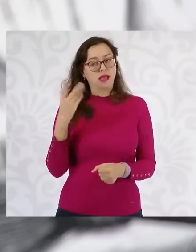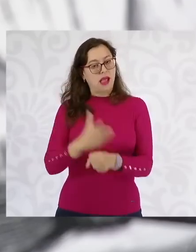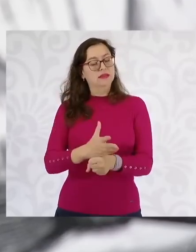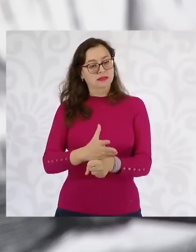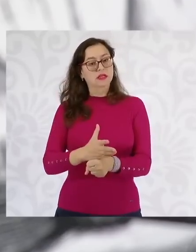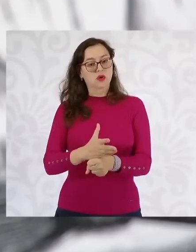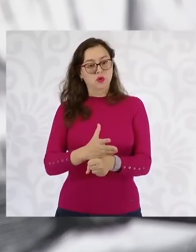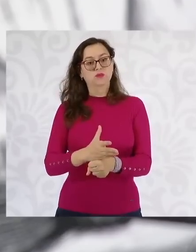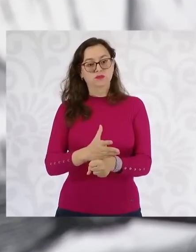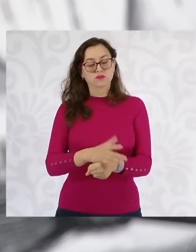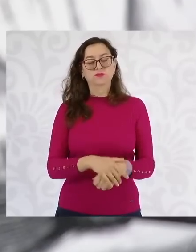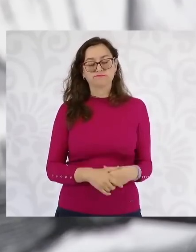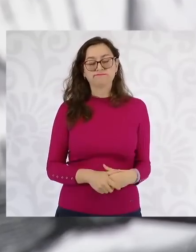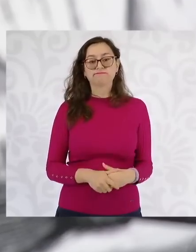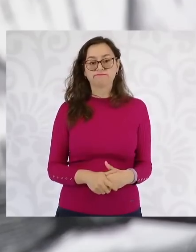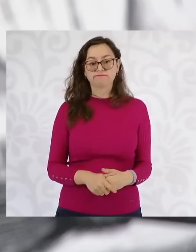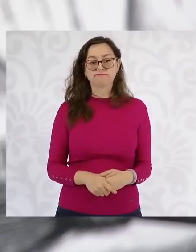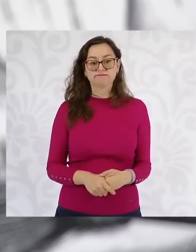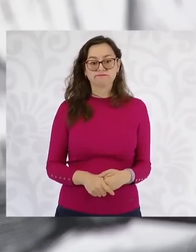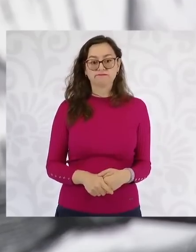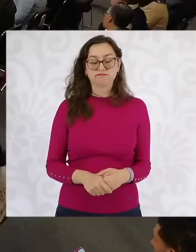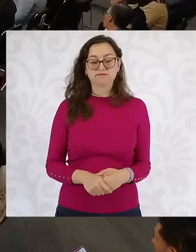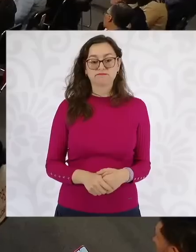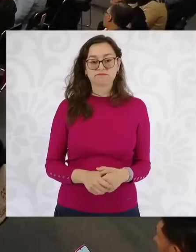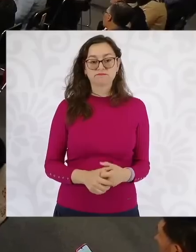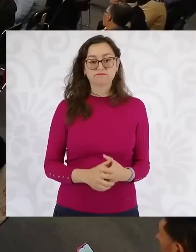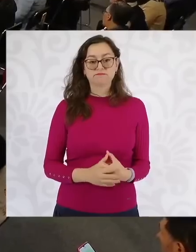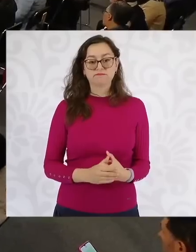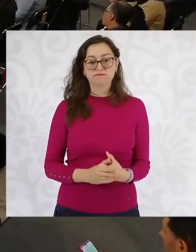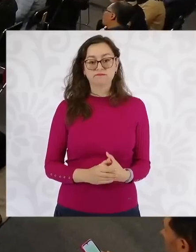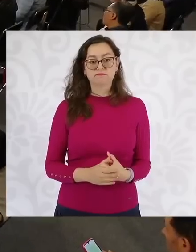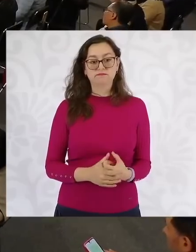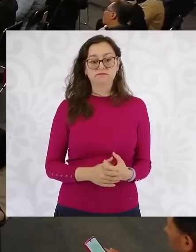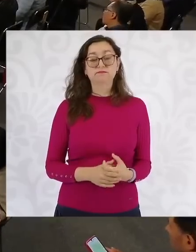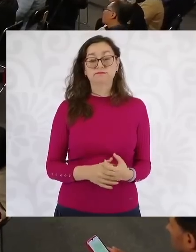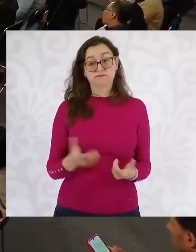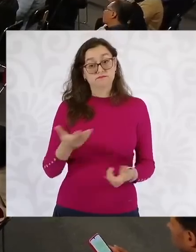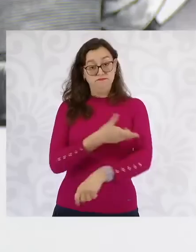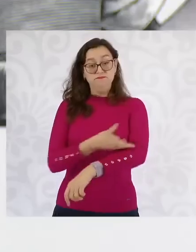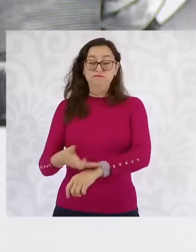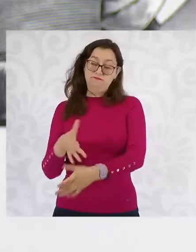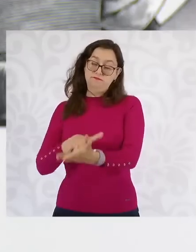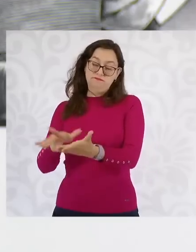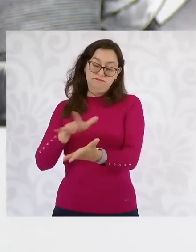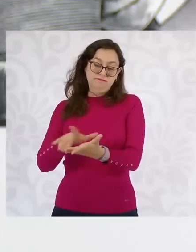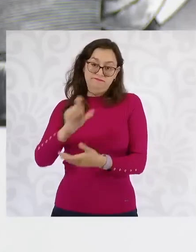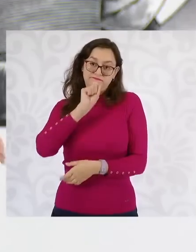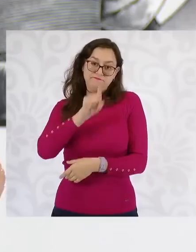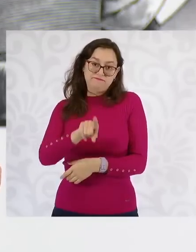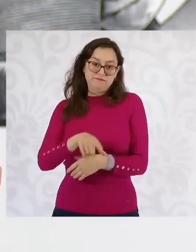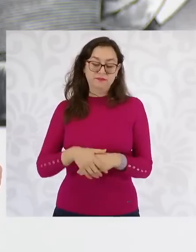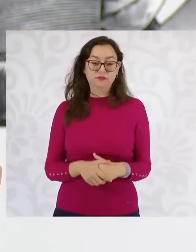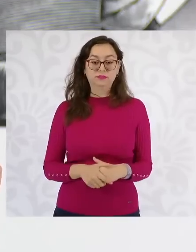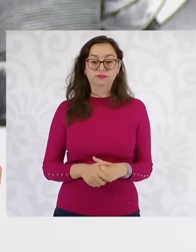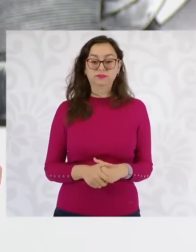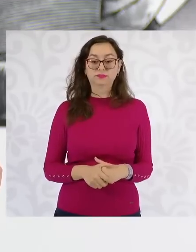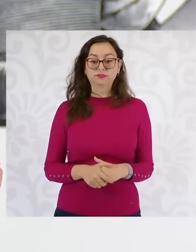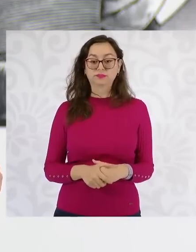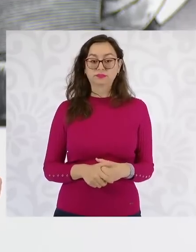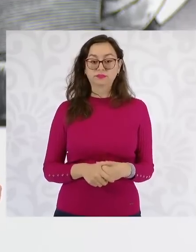una vez que terminen Las investigaciones gracias y apoyadas las familias evidentemente Bueno vamos